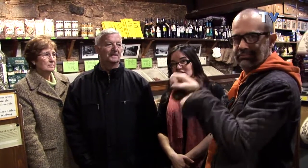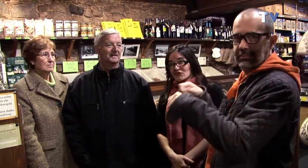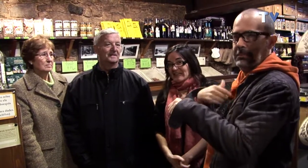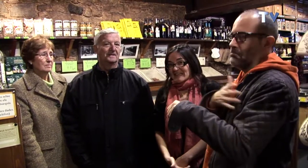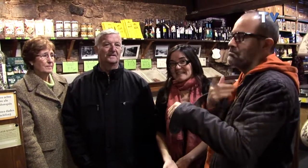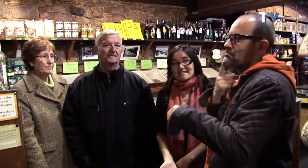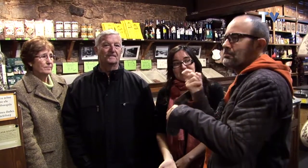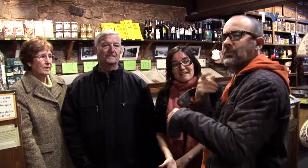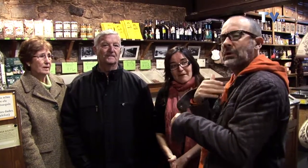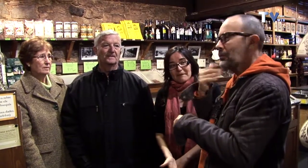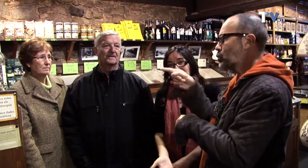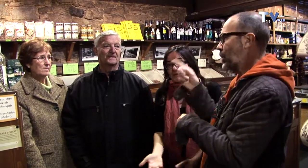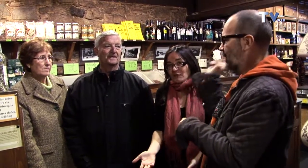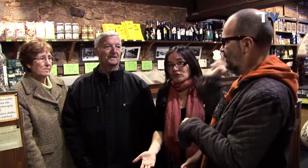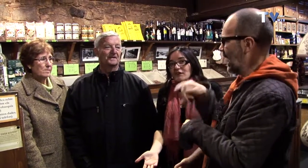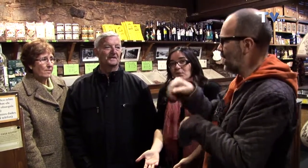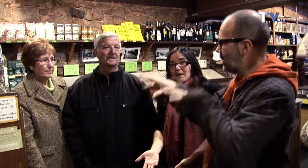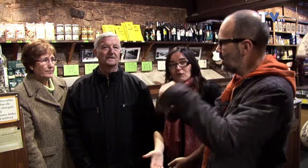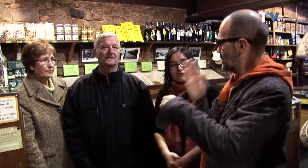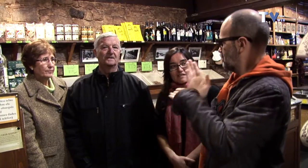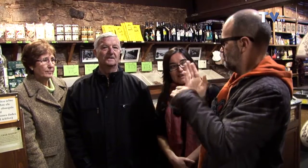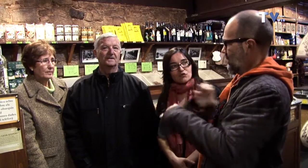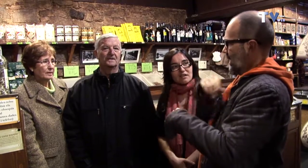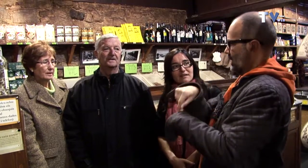Estas dos personas han venido a comprar a la Casa Gispert,